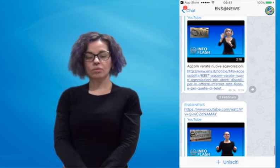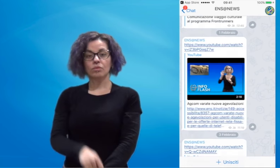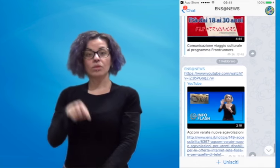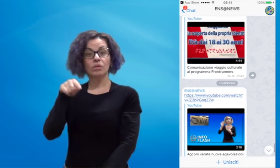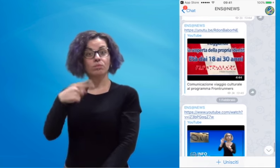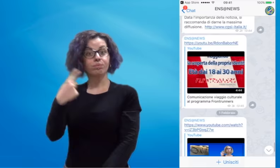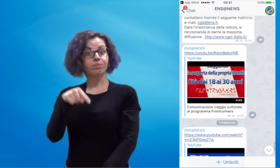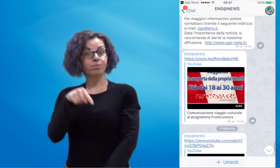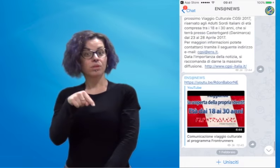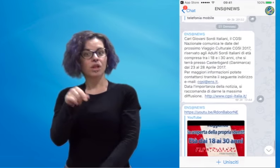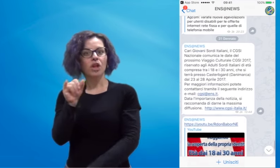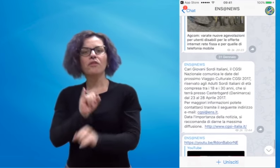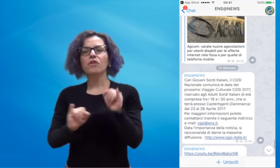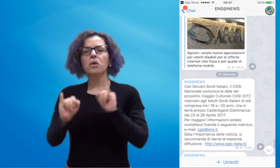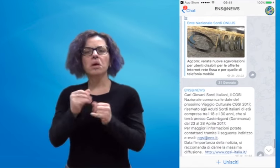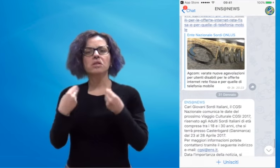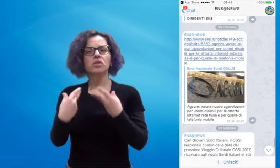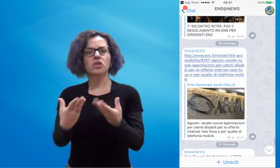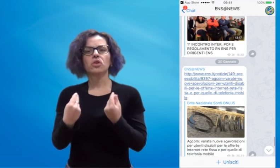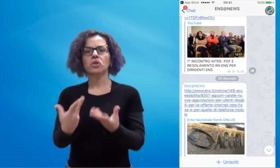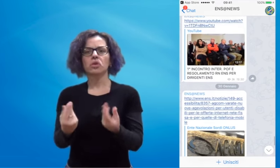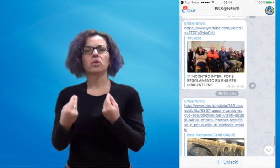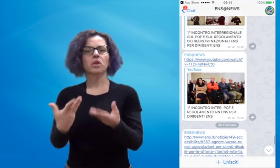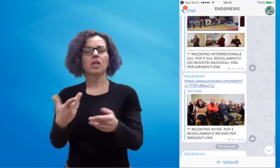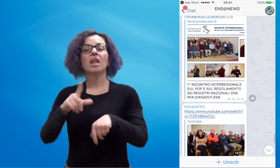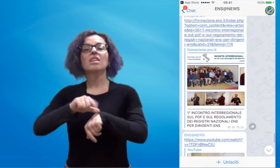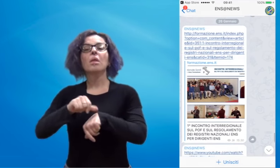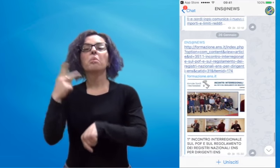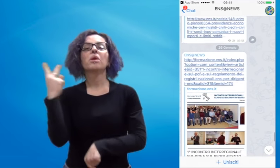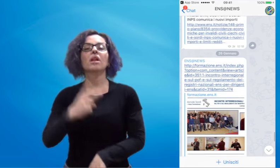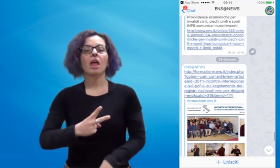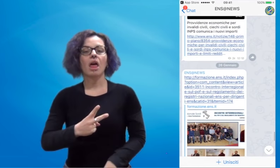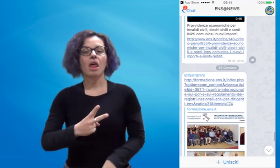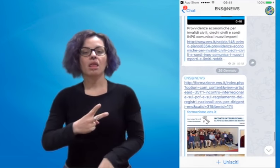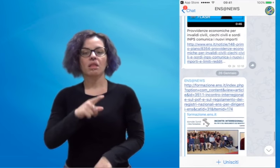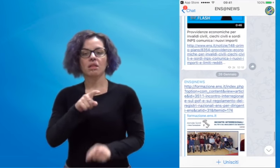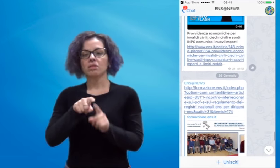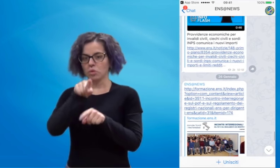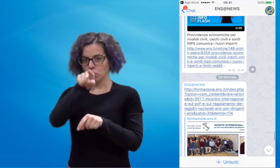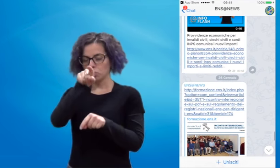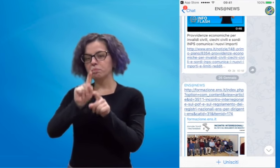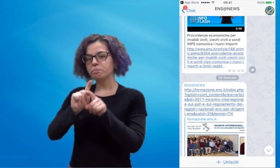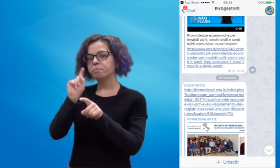nel canale ci sono tutte le info in tempo reale.